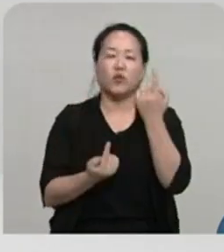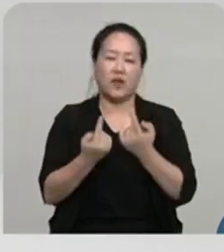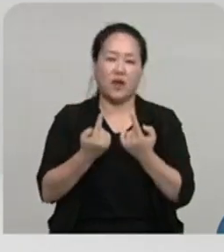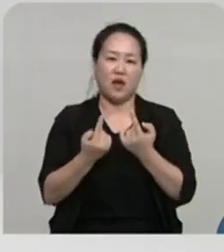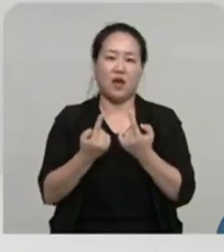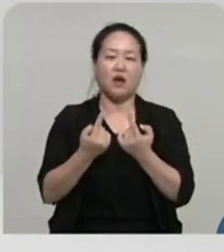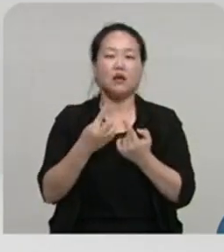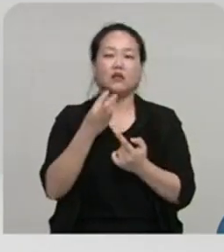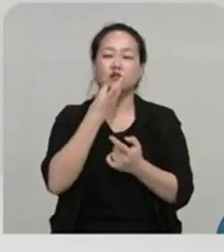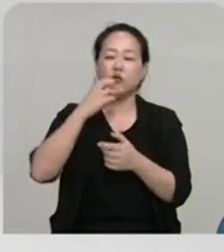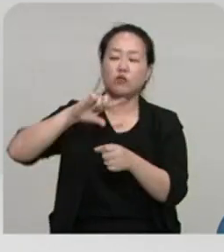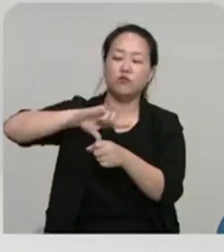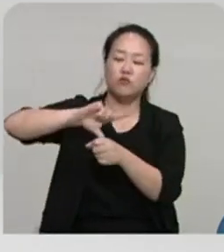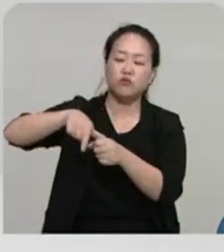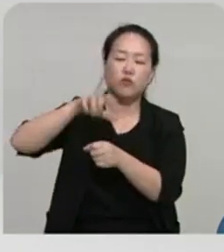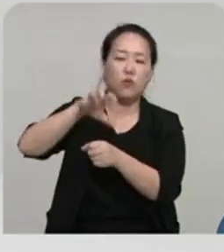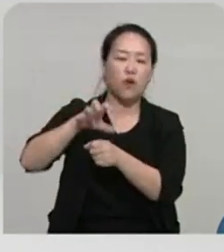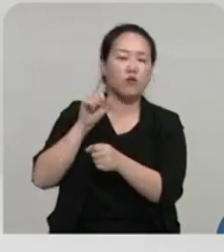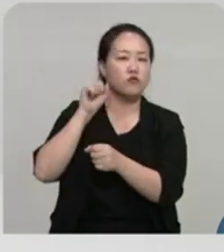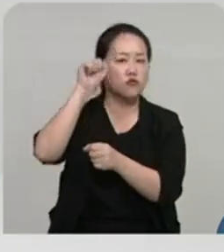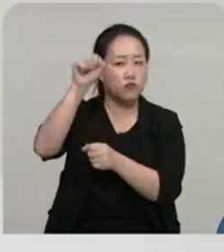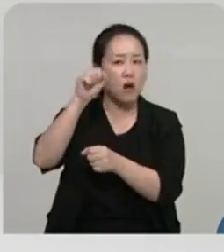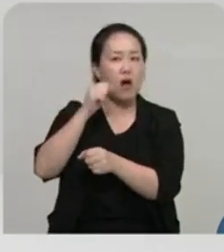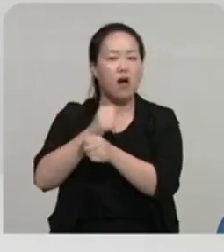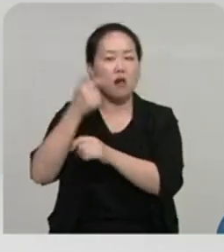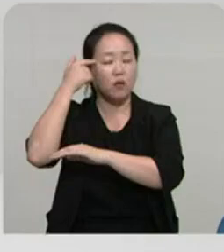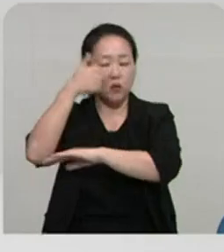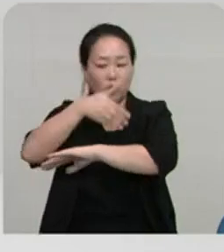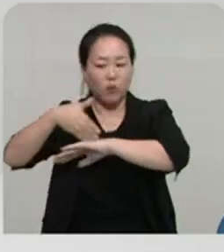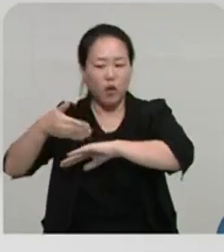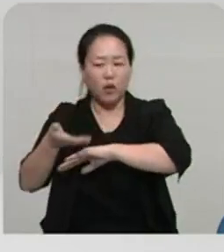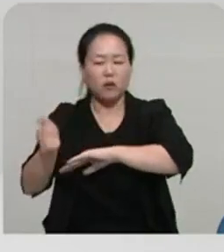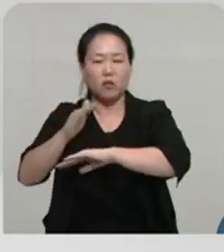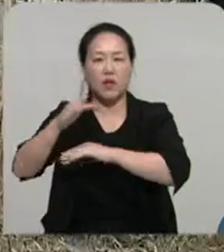하지만 사정이 여의치 않으면 방향을 틀 가능성도 있습니다.